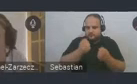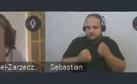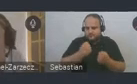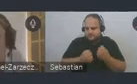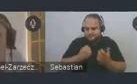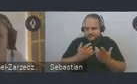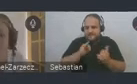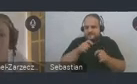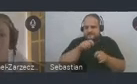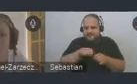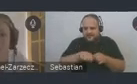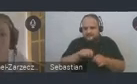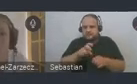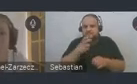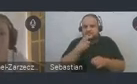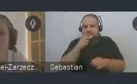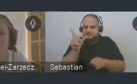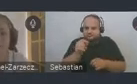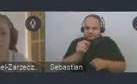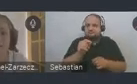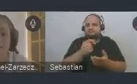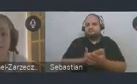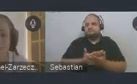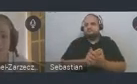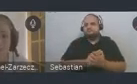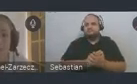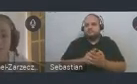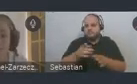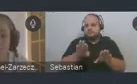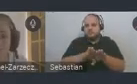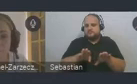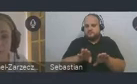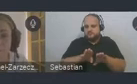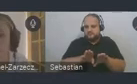gdzie sprawdzić, czy bateria mi się rozładowuje - takie podstawowe obsługi.